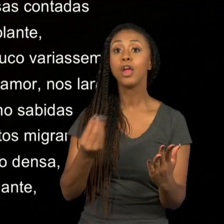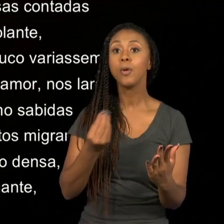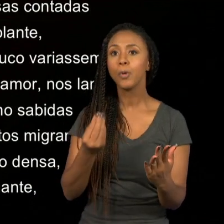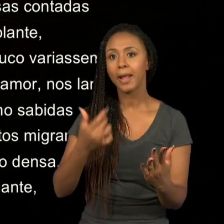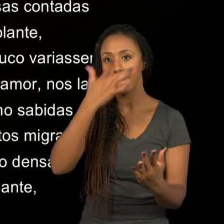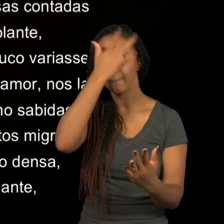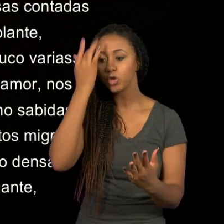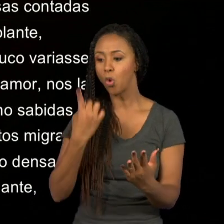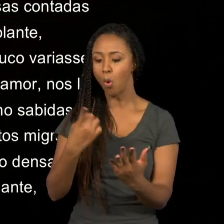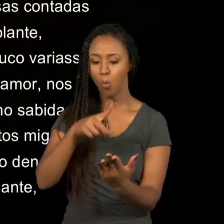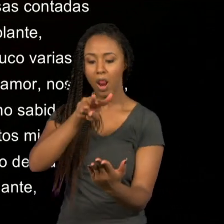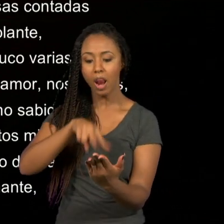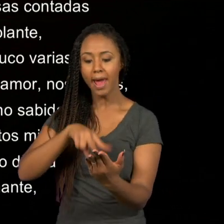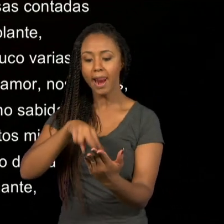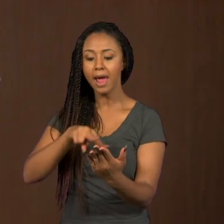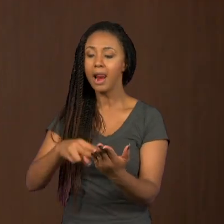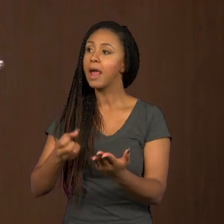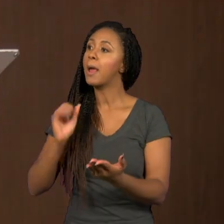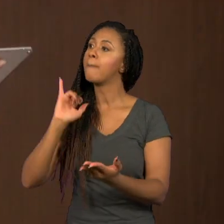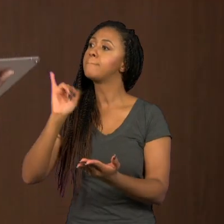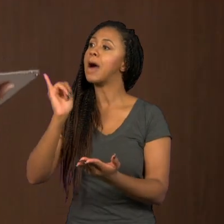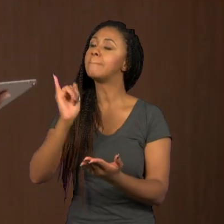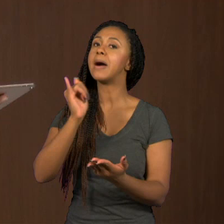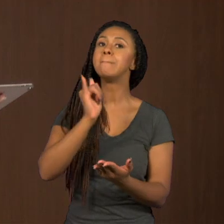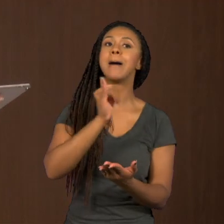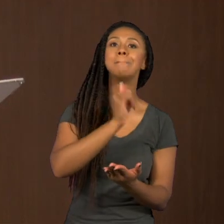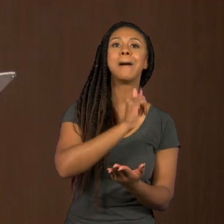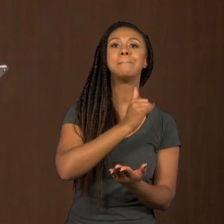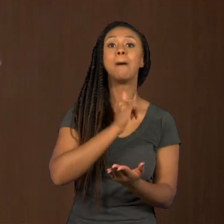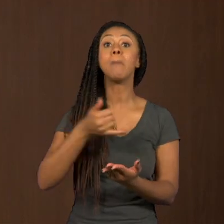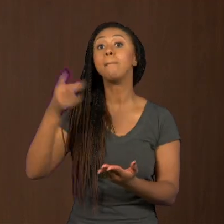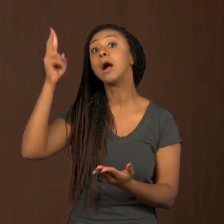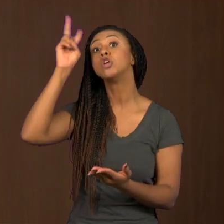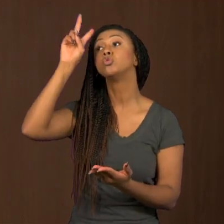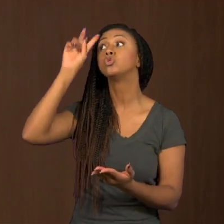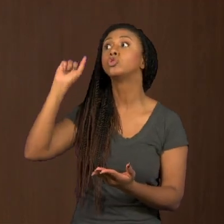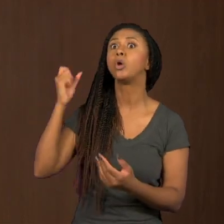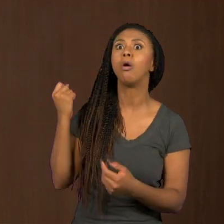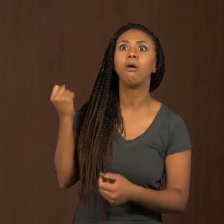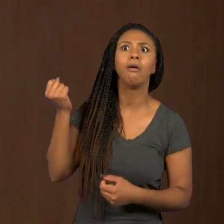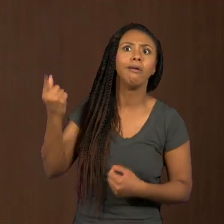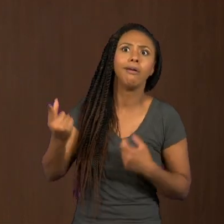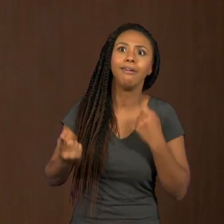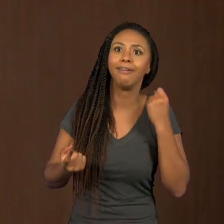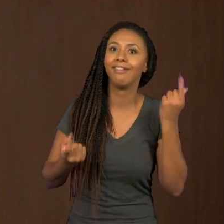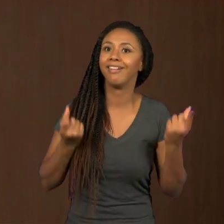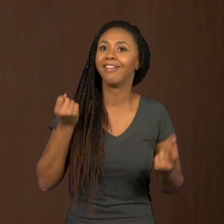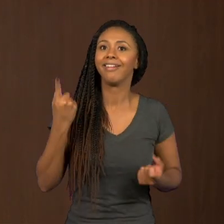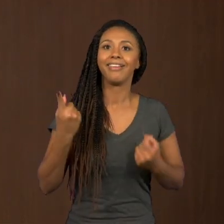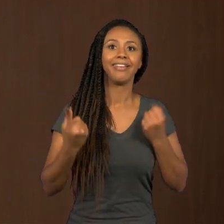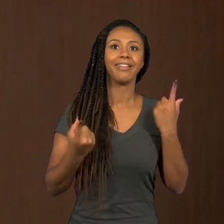DESSE QUE VAI FAZER A NARRAÇÃO DAS HISTÓRIAS "MIRABOLANTES''. ENTÃO, SÃO HISTÓRIAS